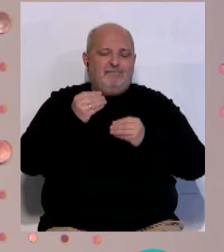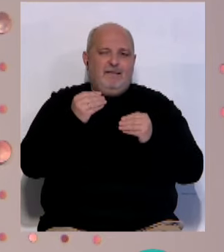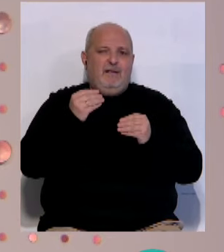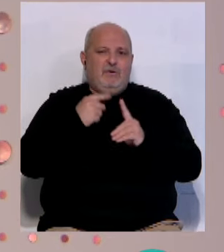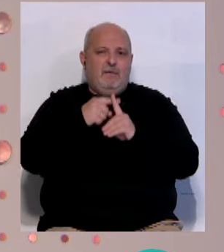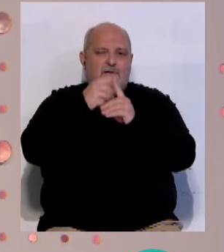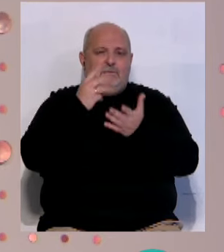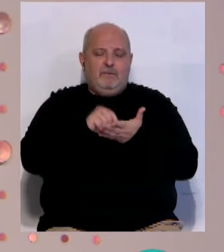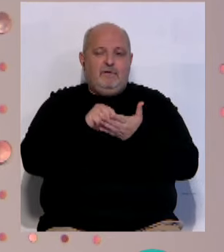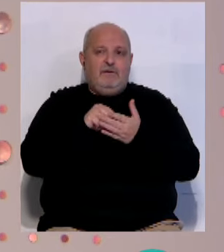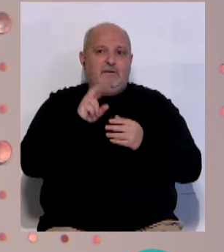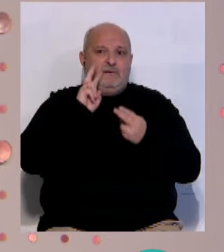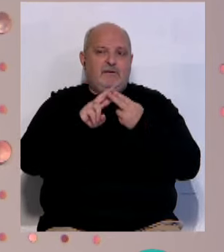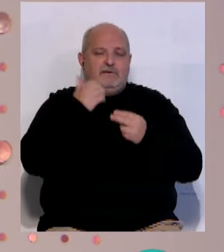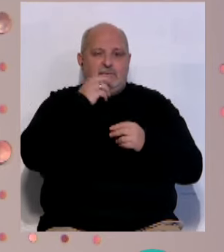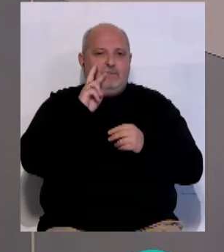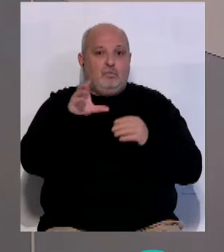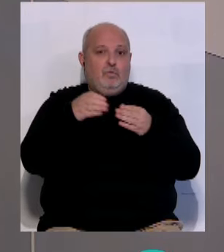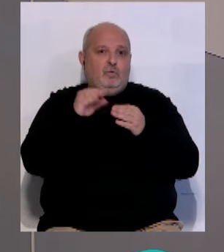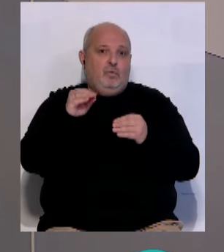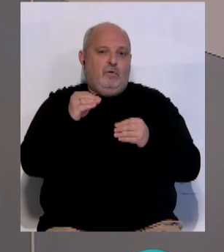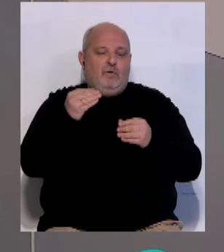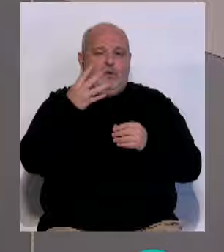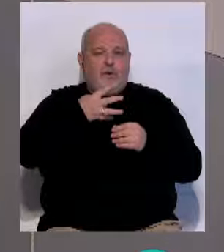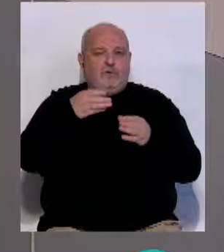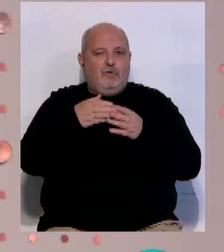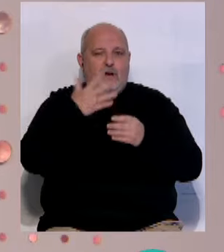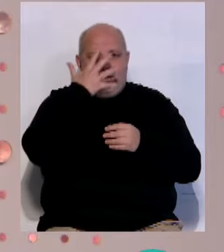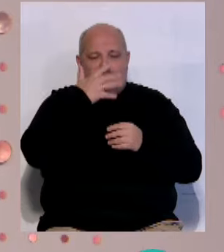tres y el próximo sábado estaremos muy pendientes de su actuación muy bien muchas gracias gracias